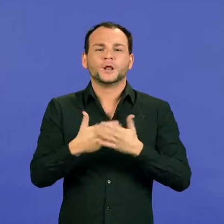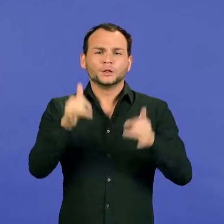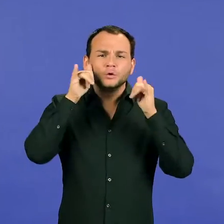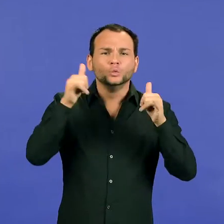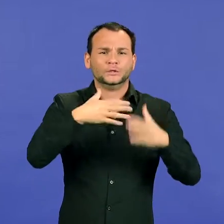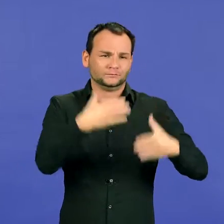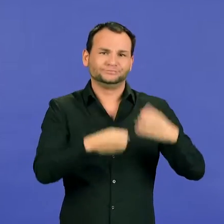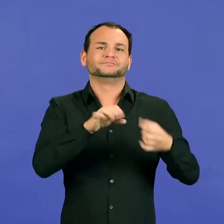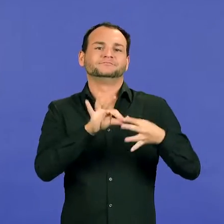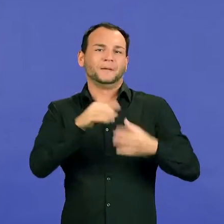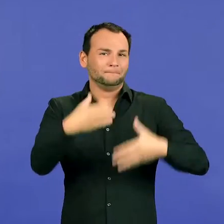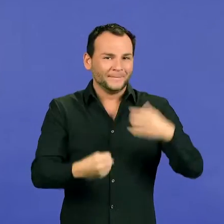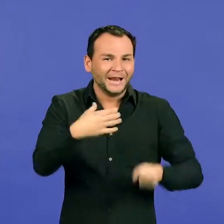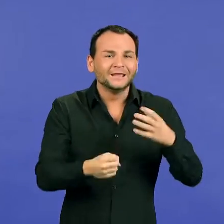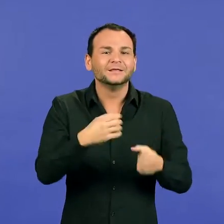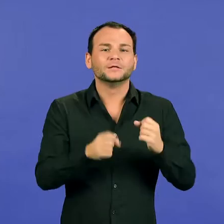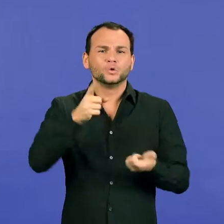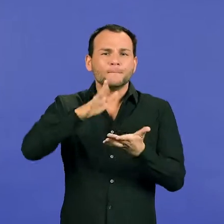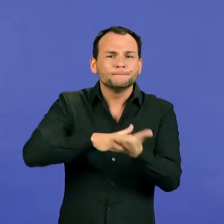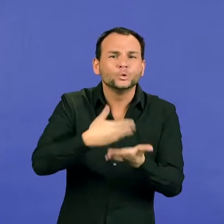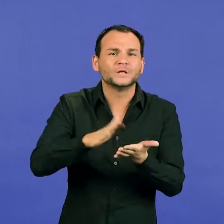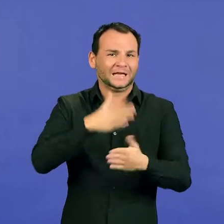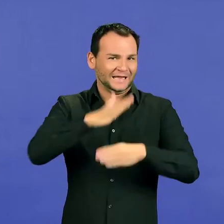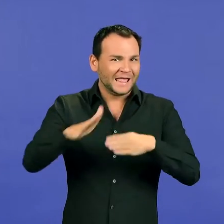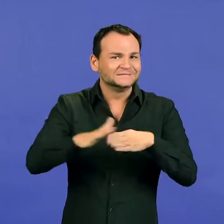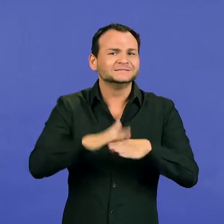Kühe brauchte man für die Produktion von